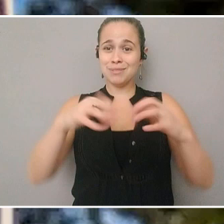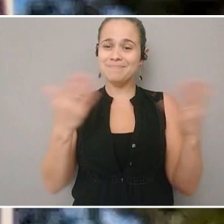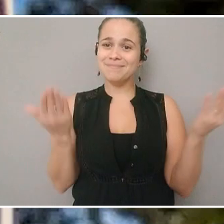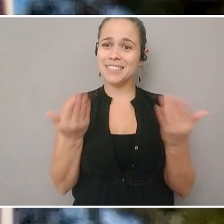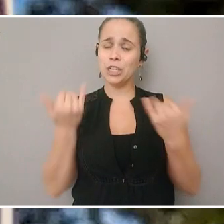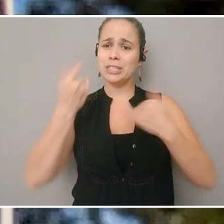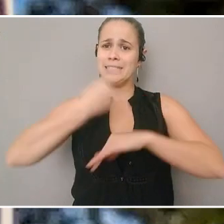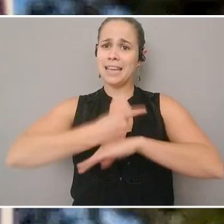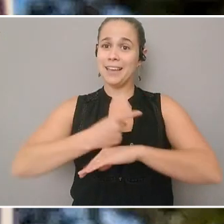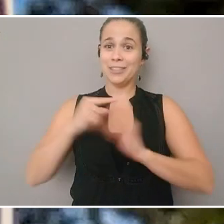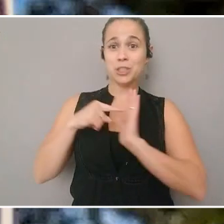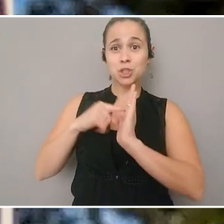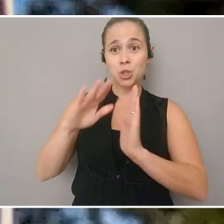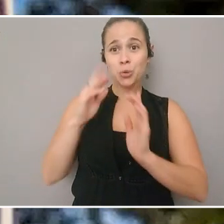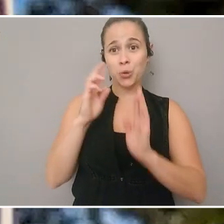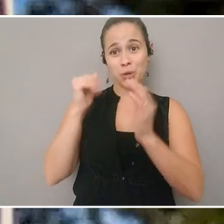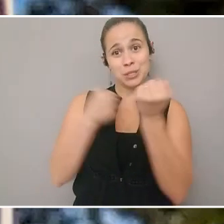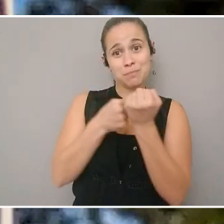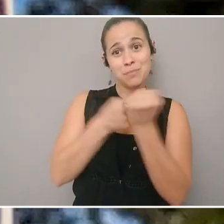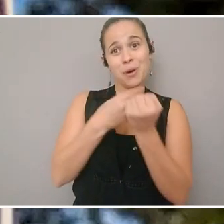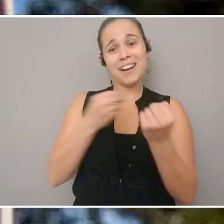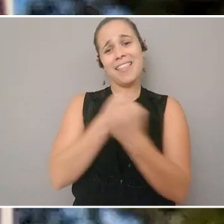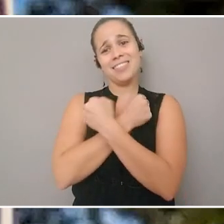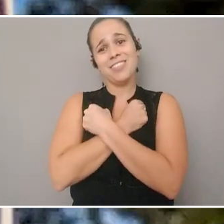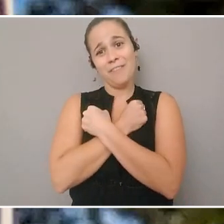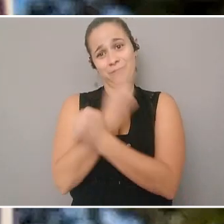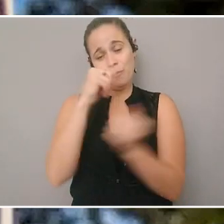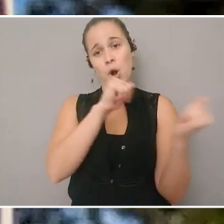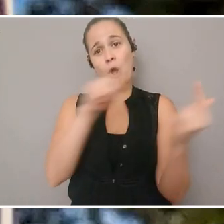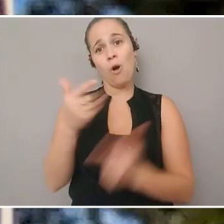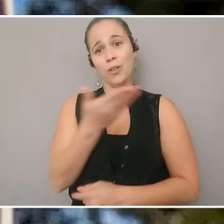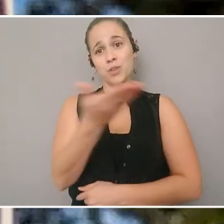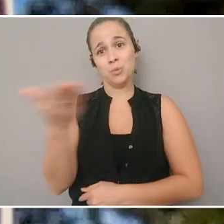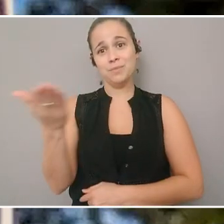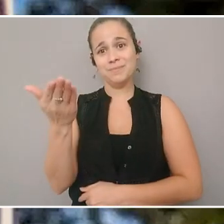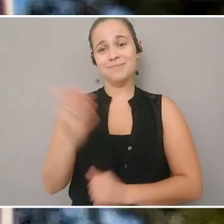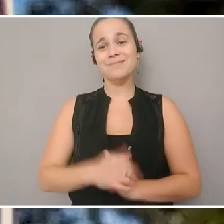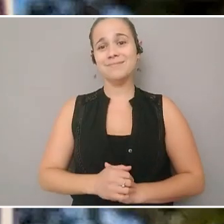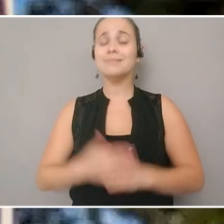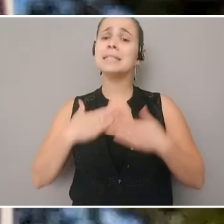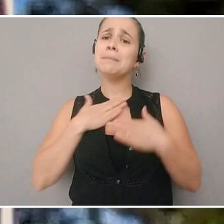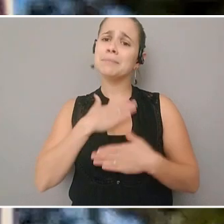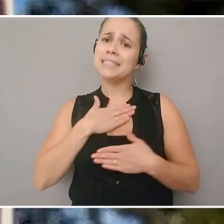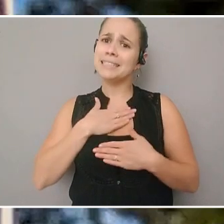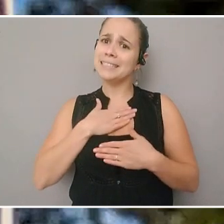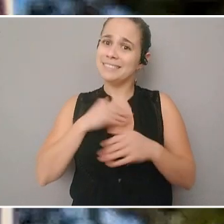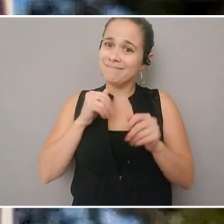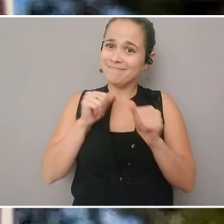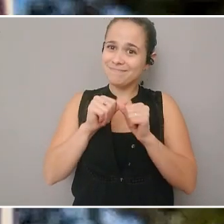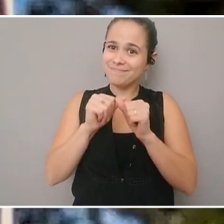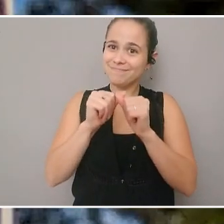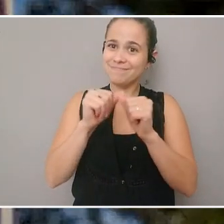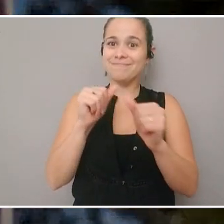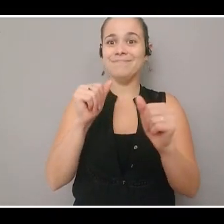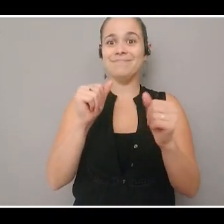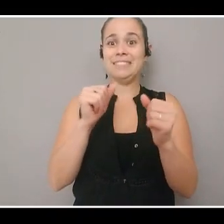para mostrar su apoyo y su amor a